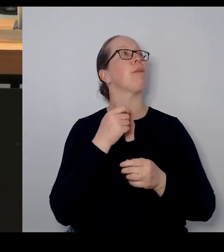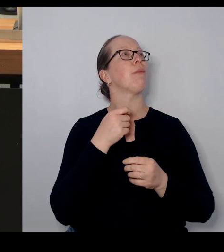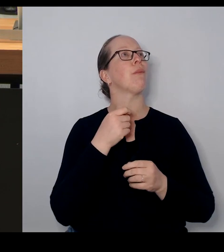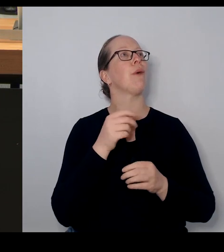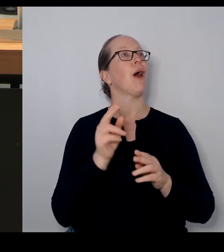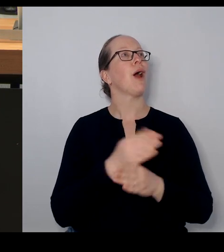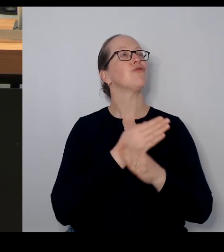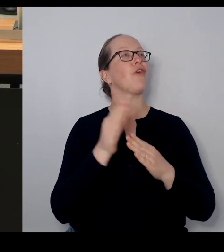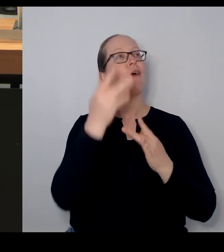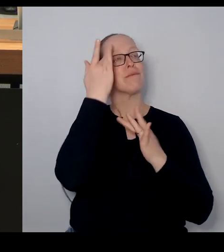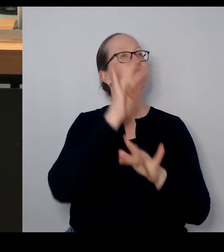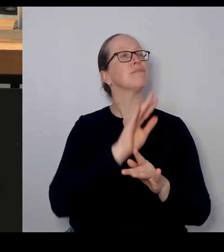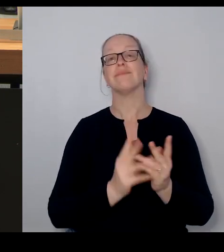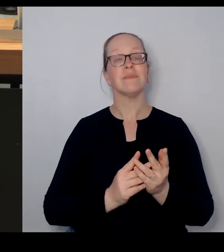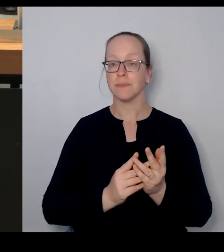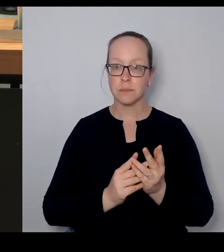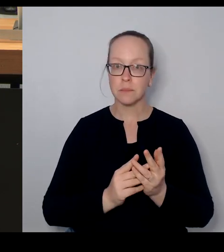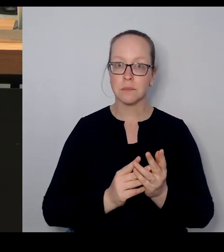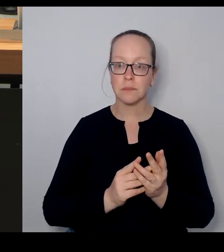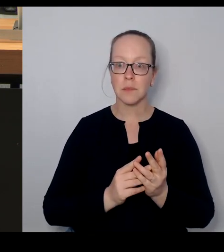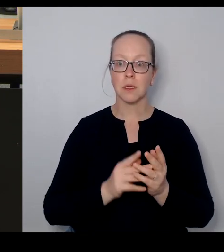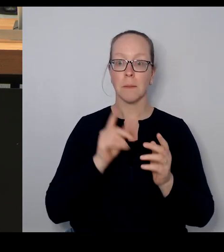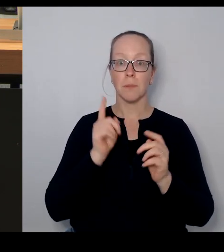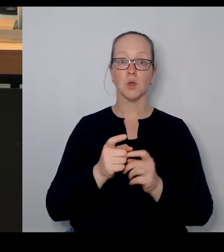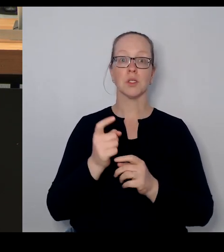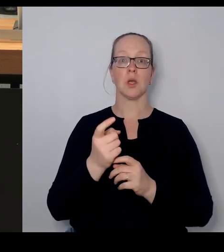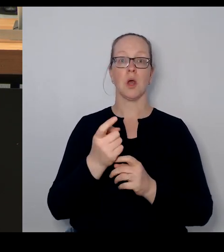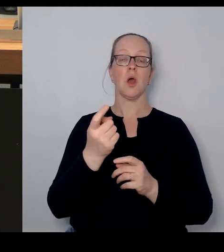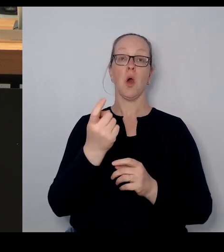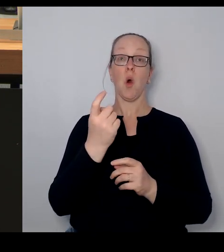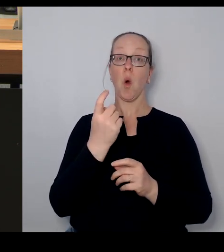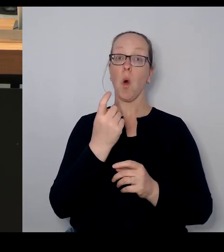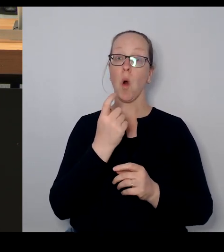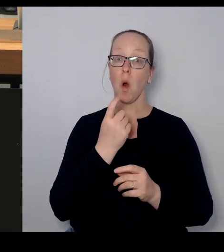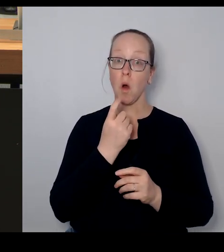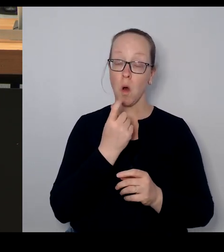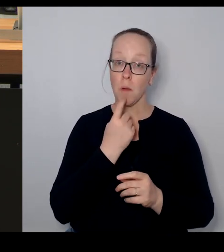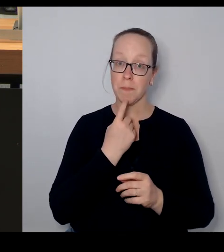Situation, eine objektive Notsituation dafür da sein.